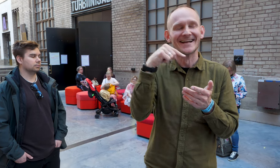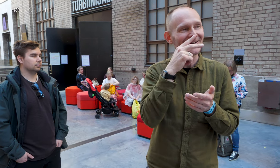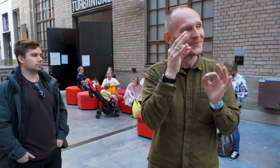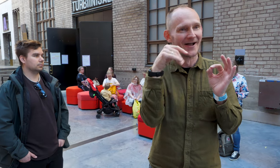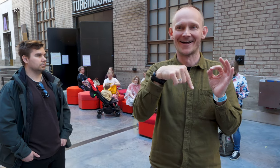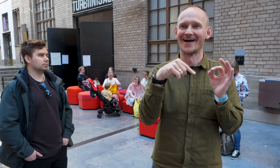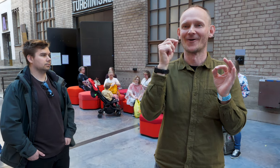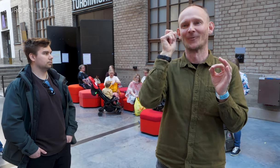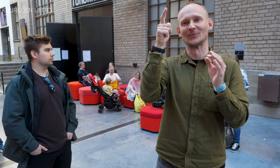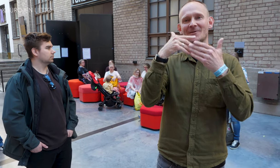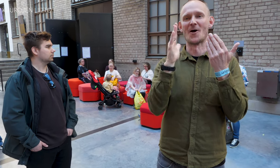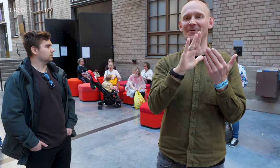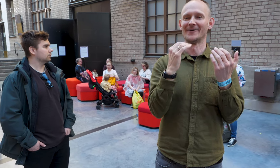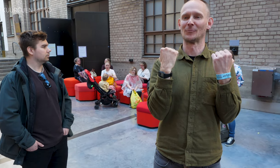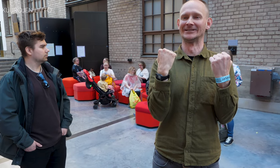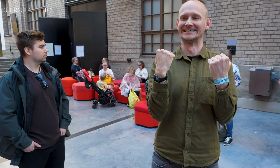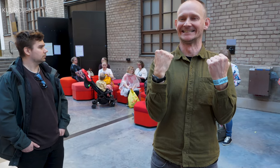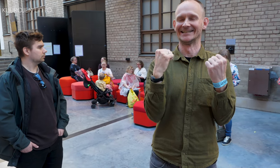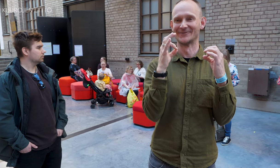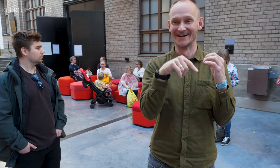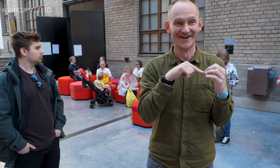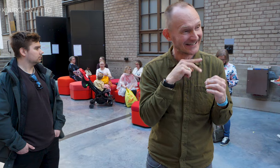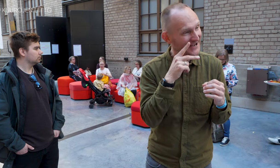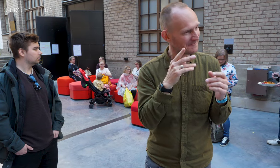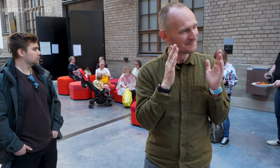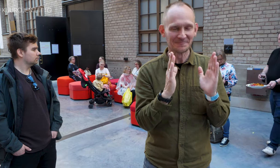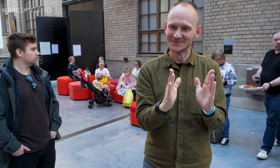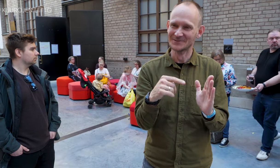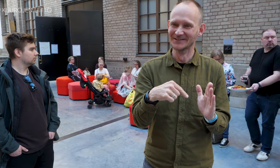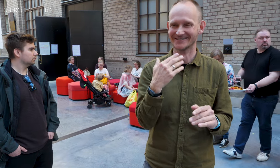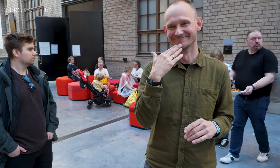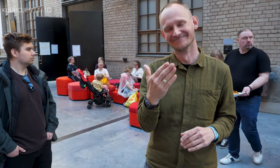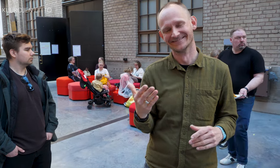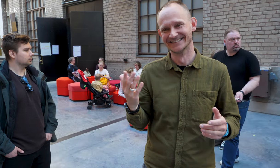Senkin takia tulin katsomaan miten kulttuuripäivät voivat täällä - varsin hyvin näköjään.